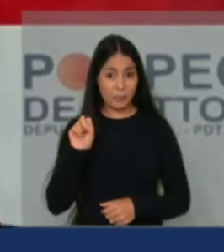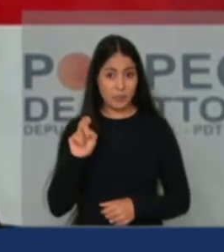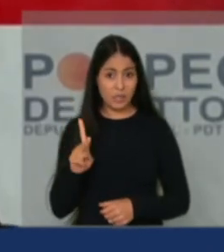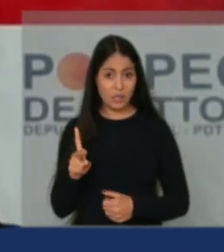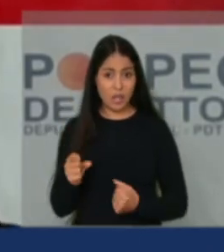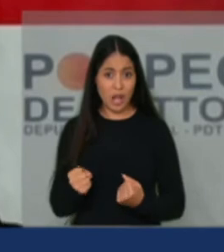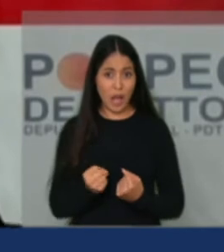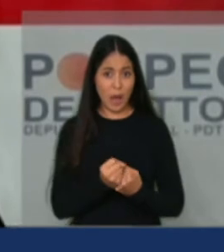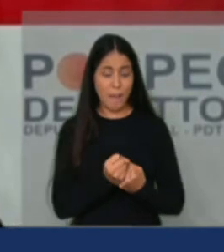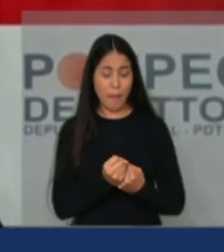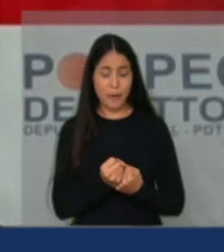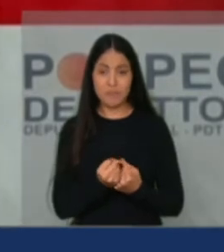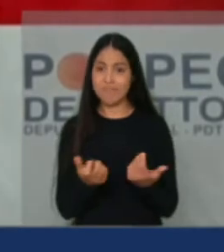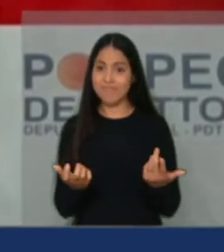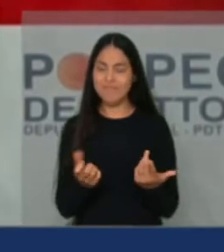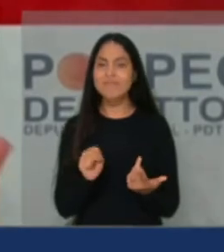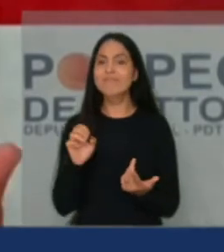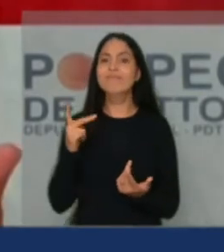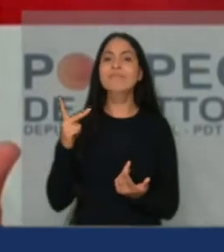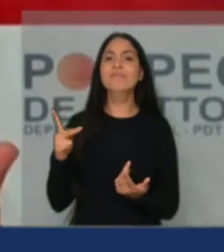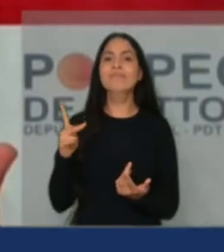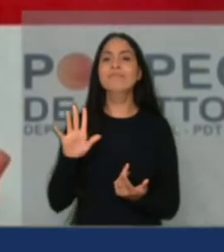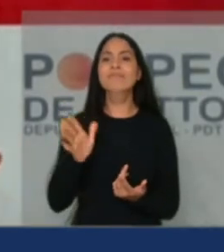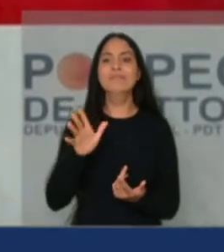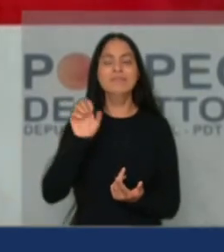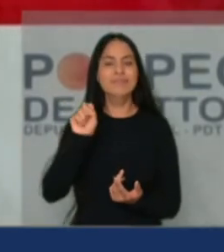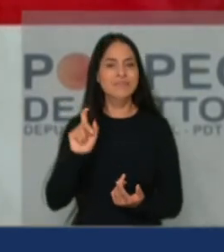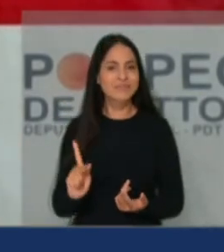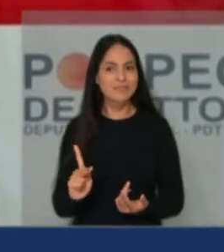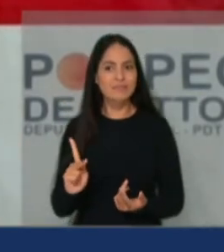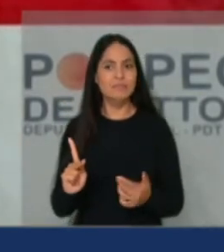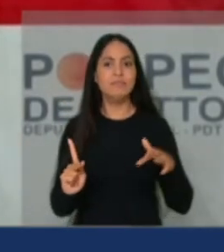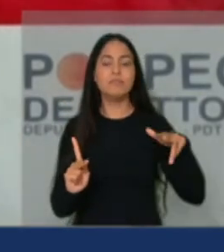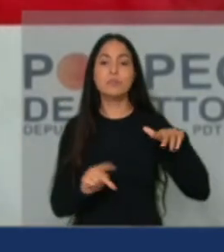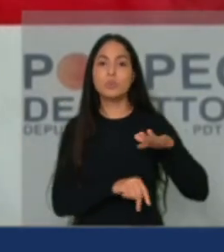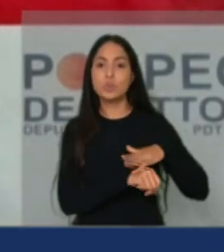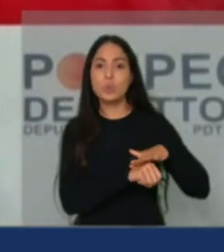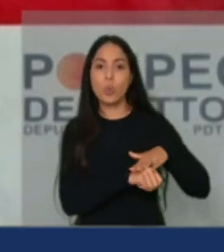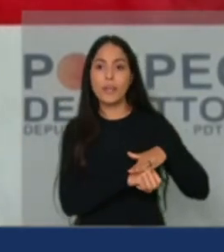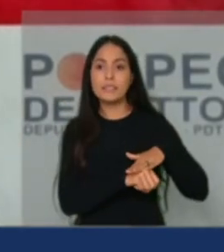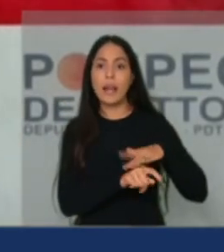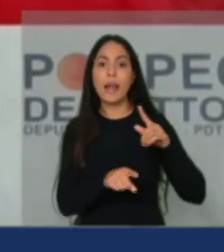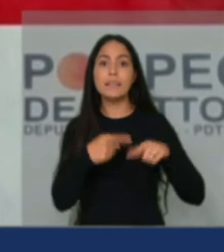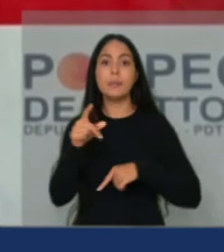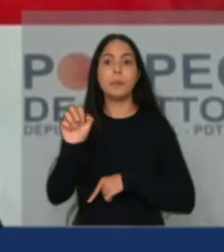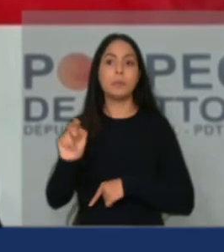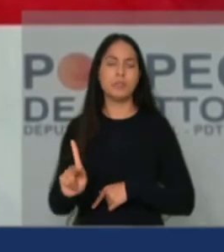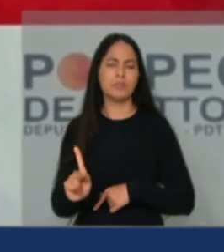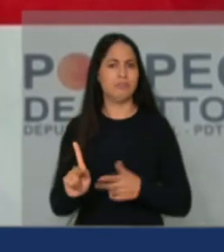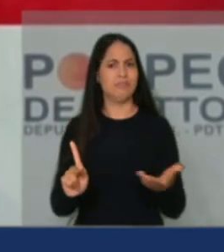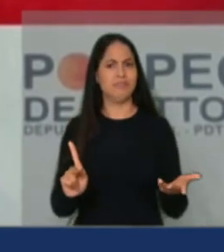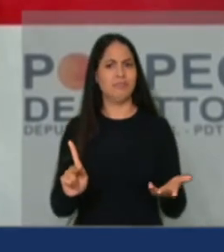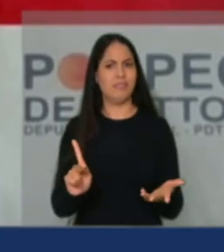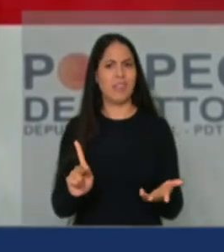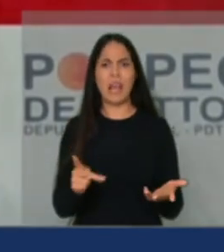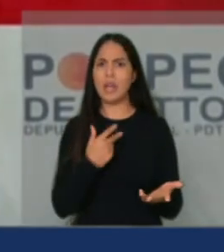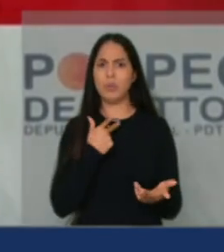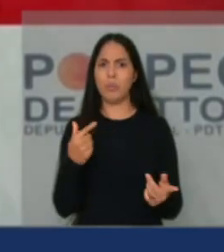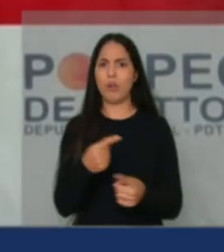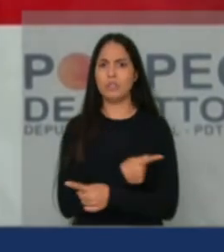CONCEDIDOS SE FORAM, SE APOSENTADORIA ENTROU EM VIGOR DEPOIS DA DOENÇA, DESSA MANEIRA, SENHOR PRESIDENTE, A POSSIBILIDADE DE CUM LAÇÃO DO AUXÍLIO ACIDENTE COM